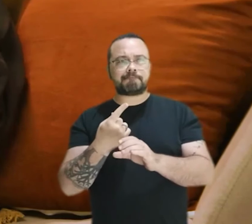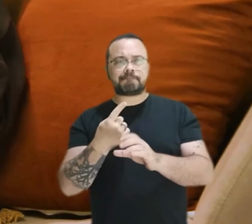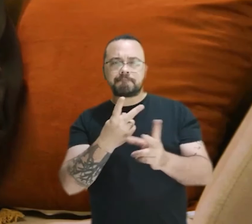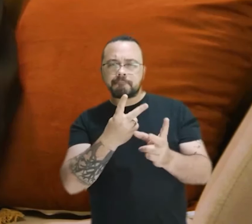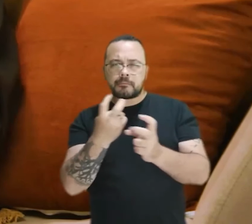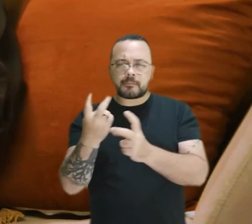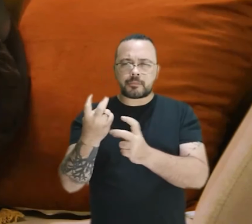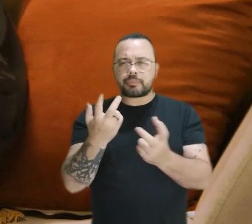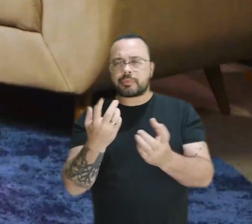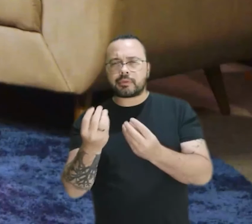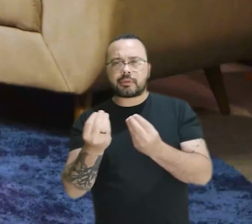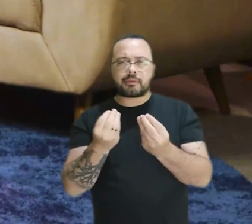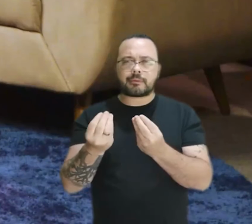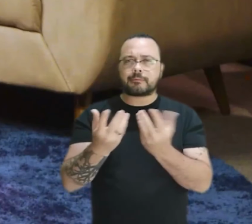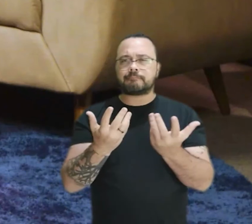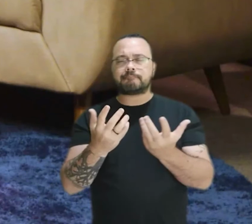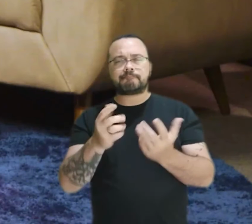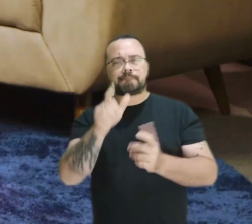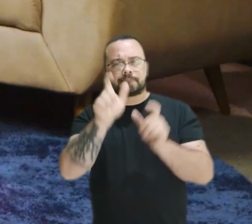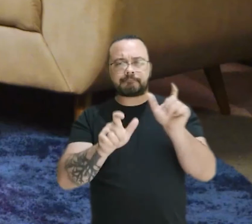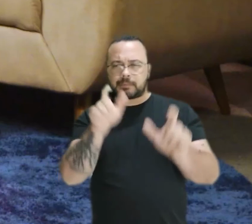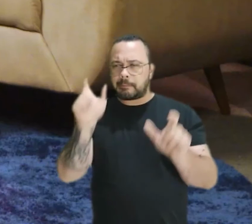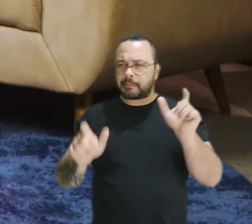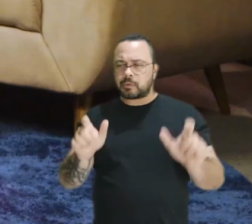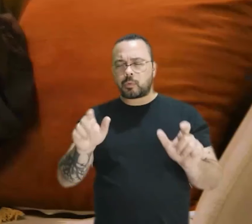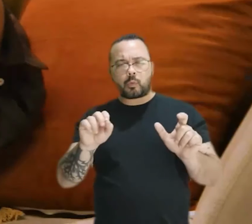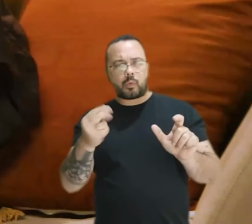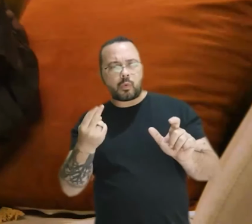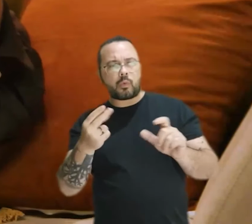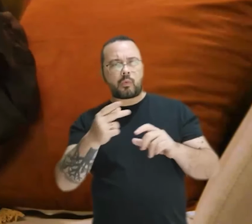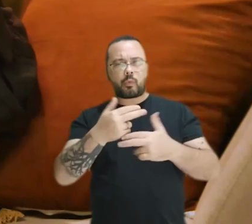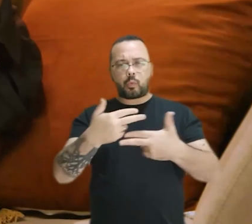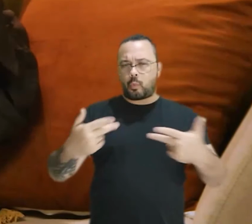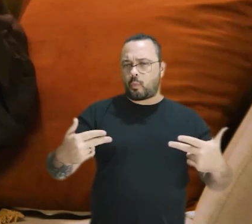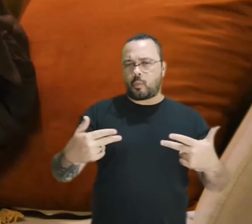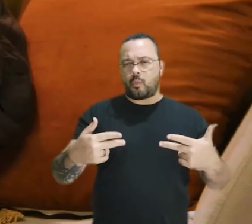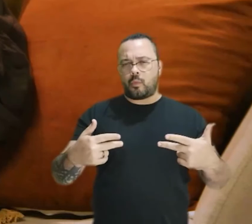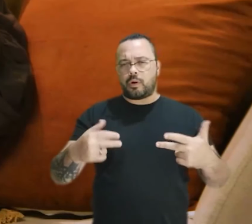ou se aproximando de seres, ou de coisas que são não humanas, né? Então, eu...